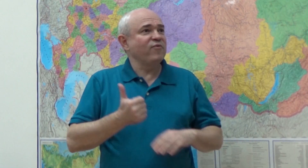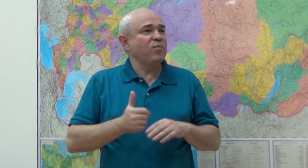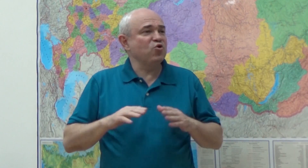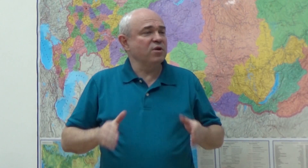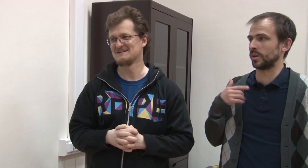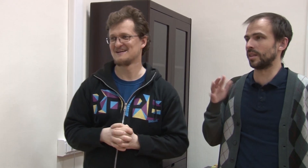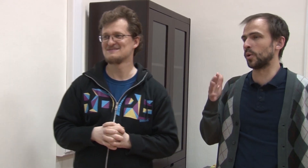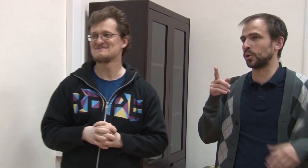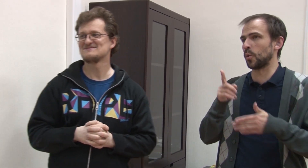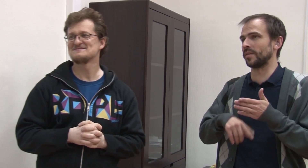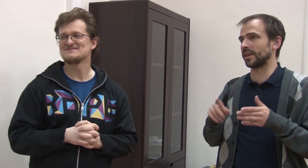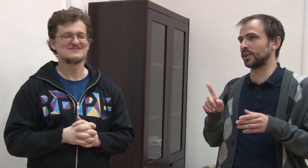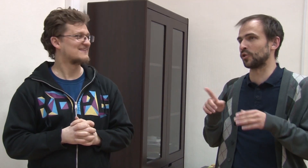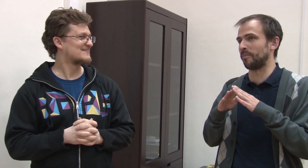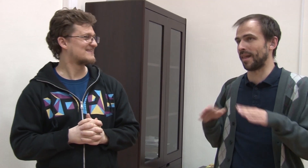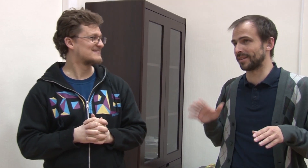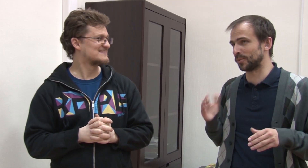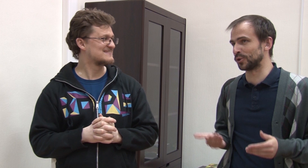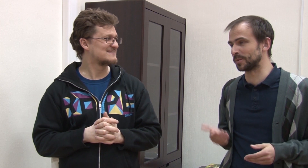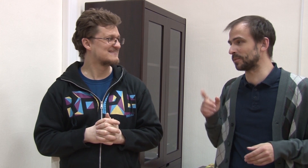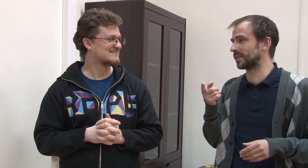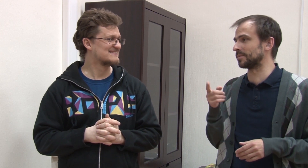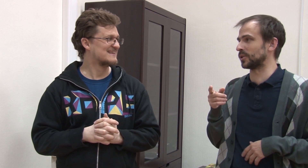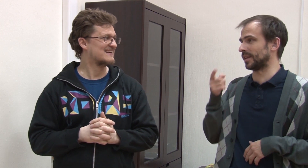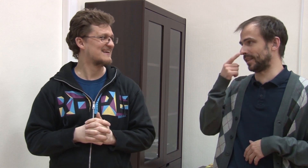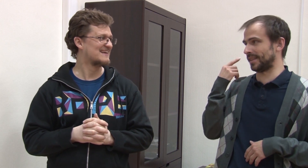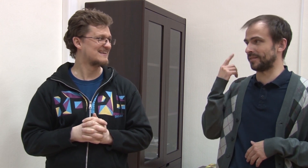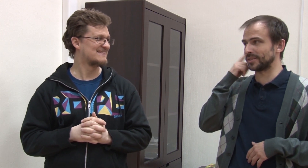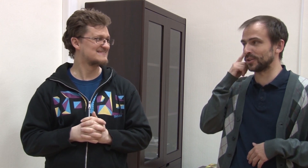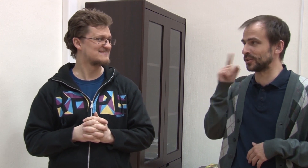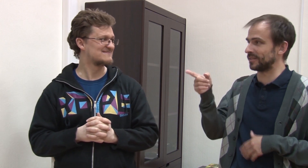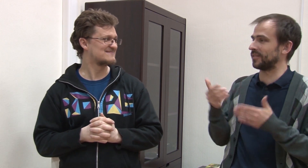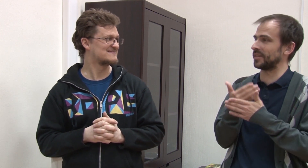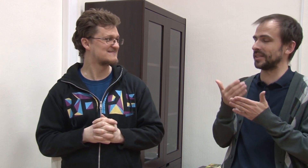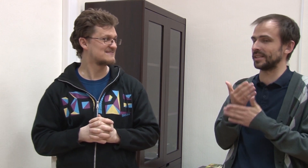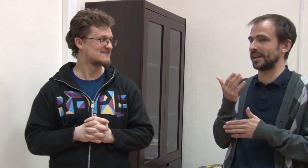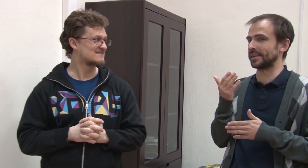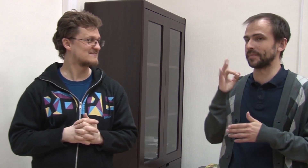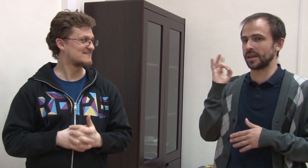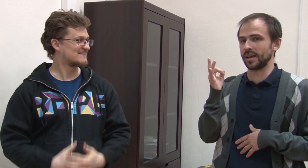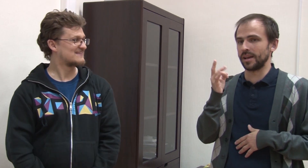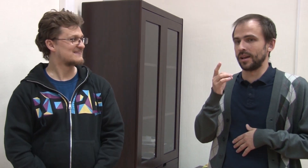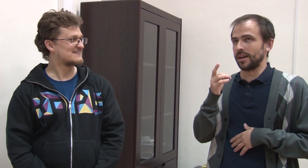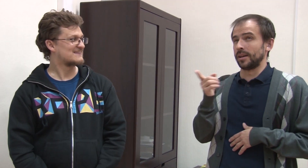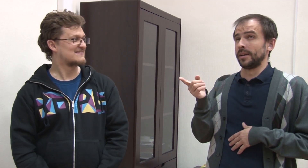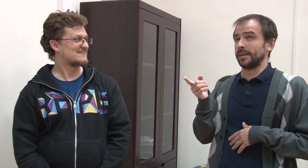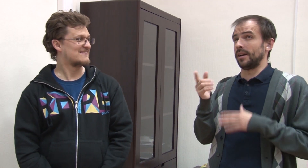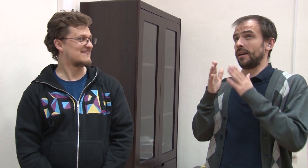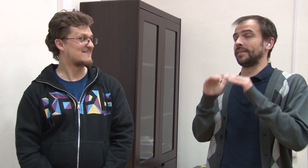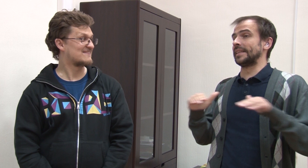Почему в основном в машине? Я не очень уверен, что в палатке будем жить. Потому что недавно слышали в новостях…